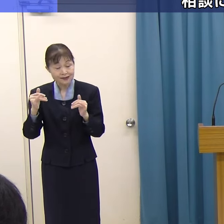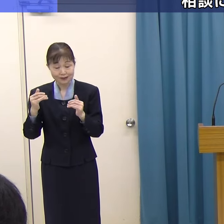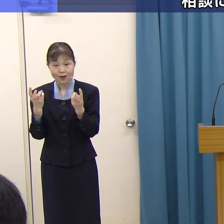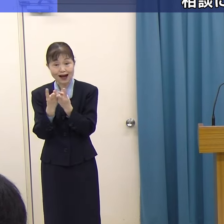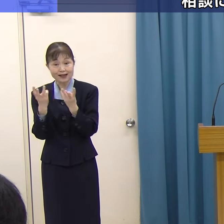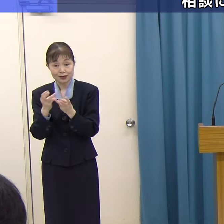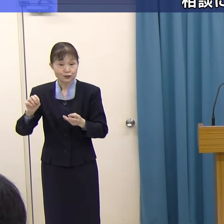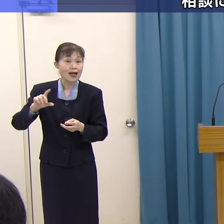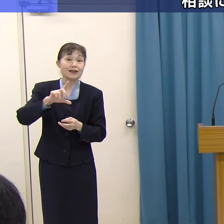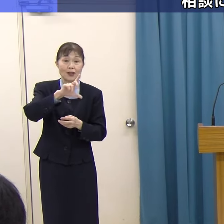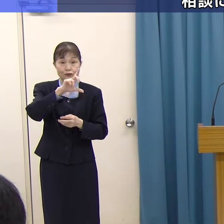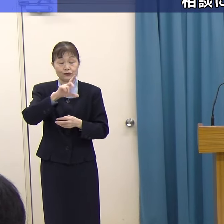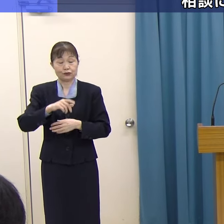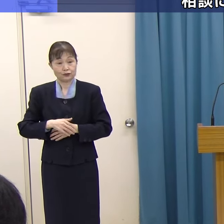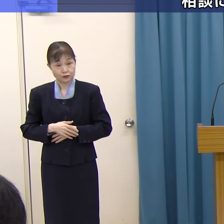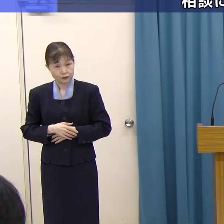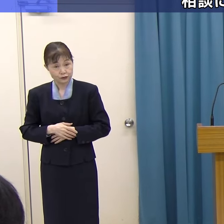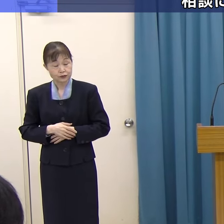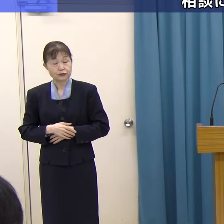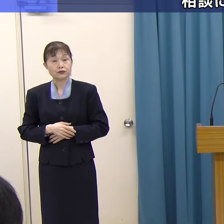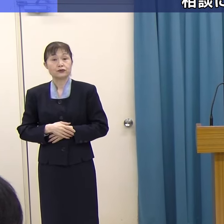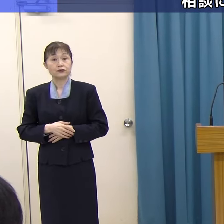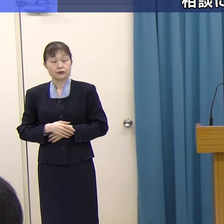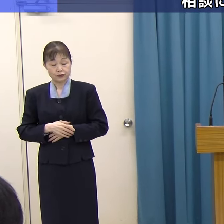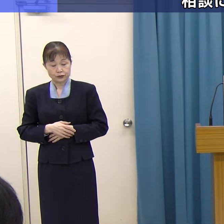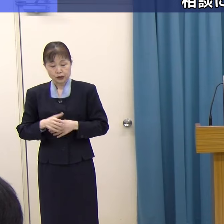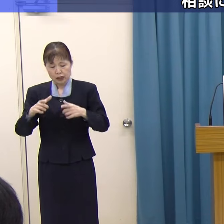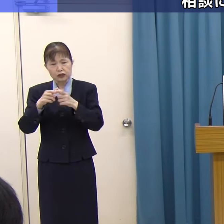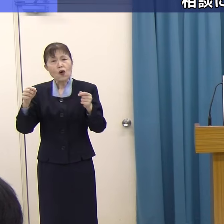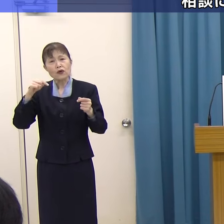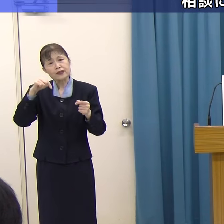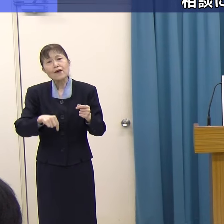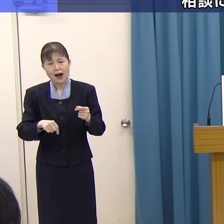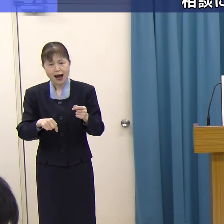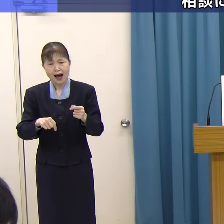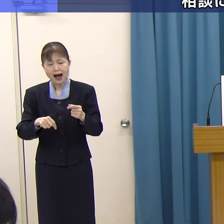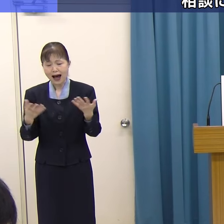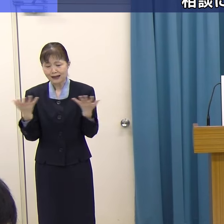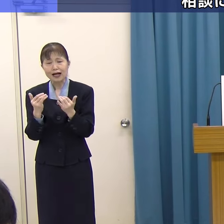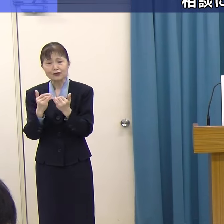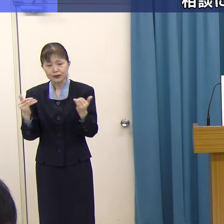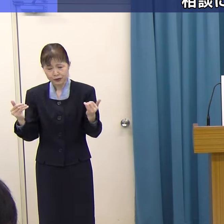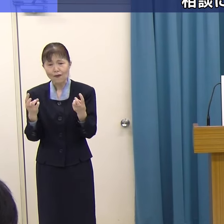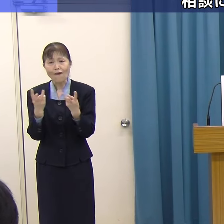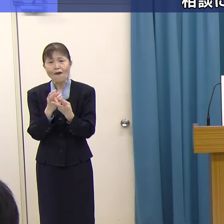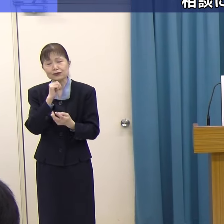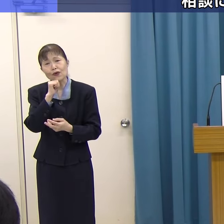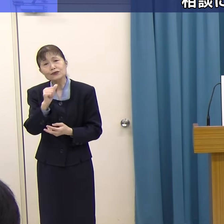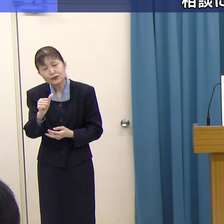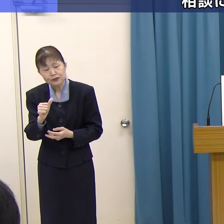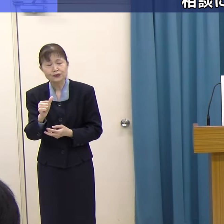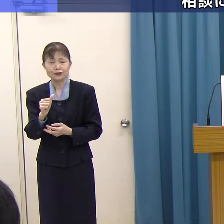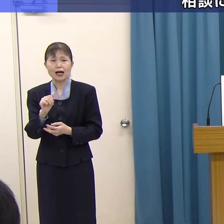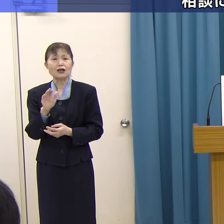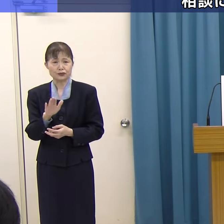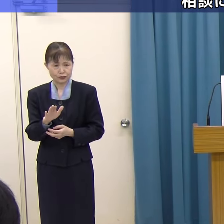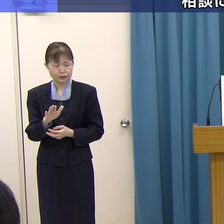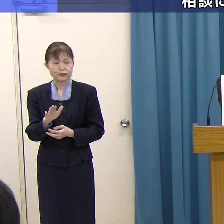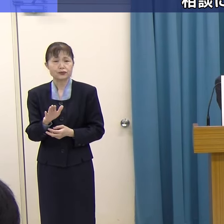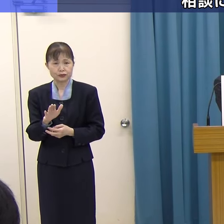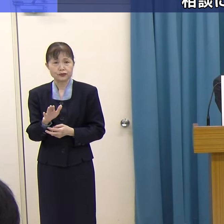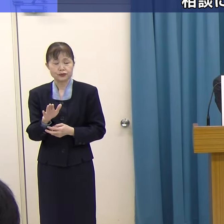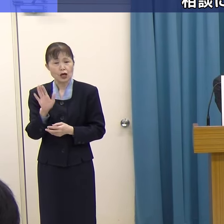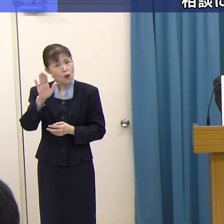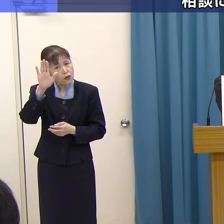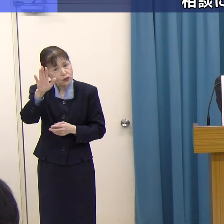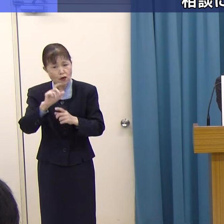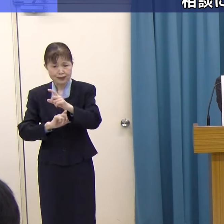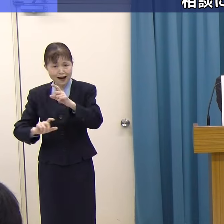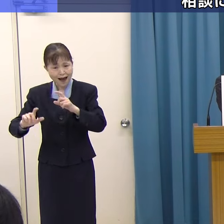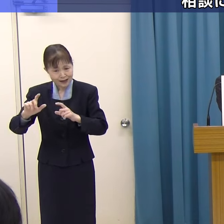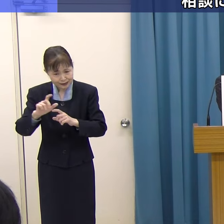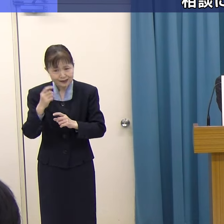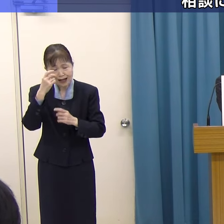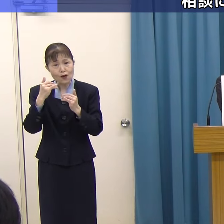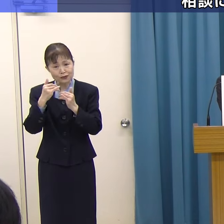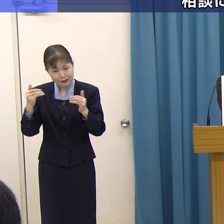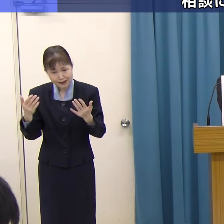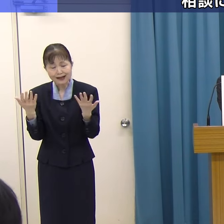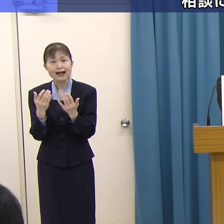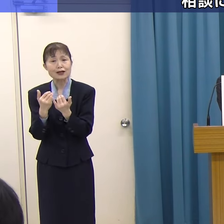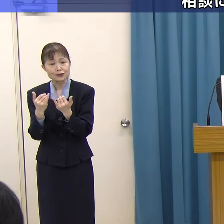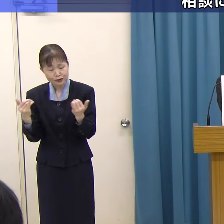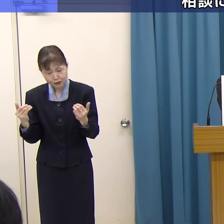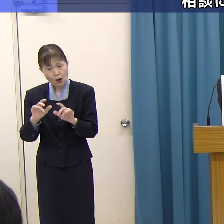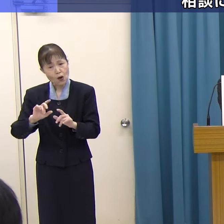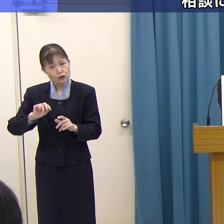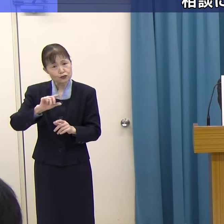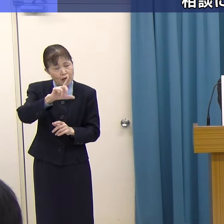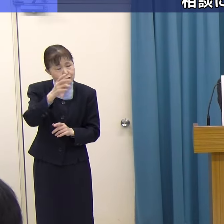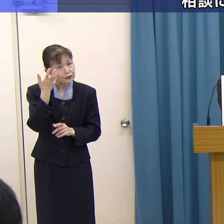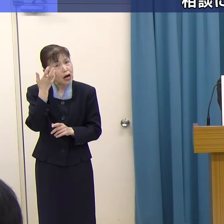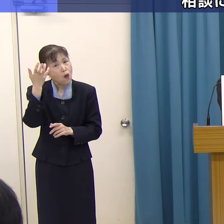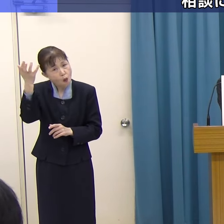そして、我が国における人手不足の状況を考えると、これからさらにこの傾向は続いていくと見込まれます。